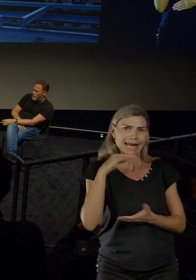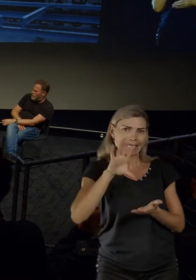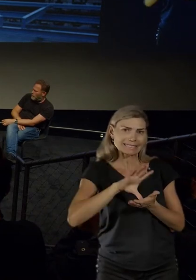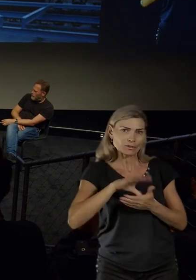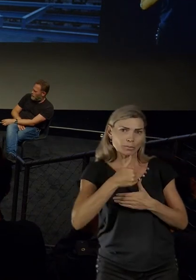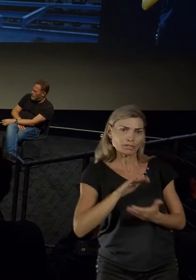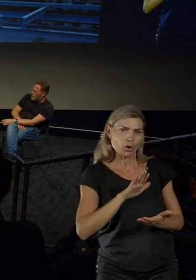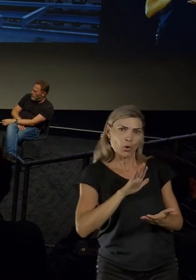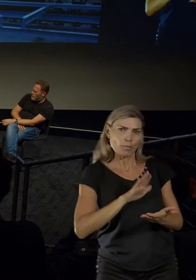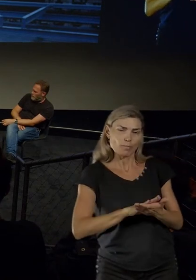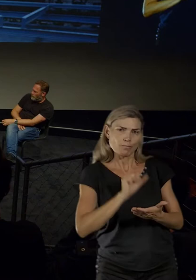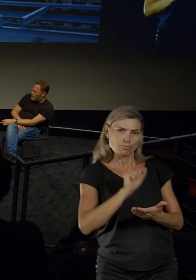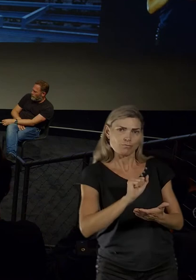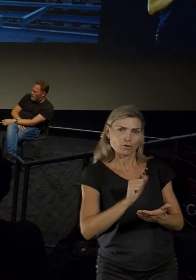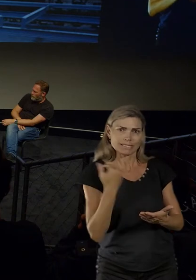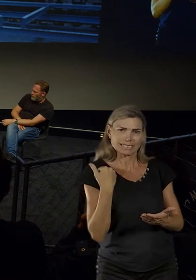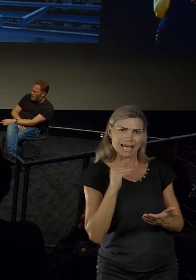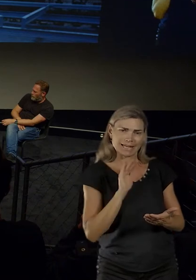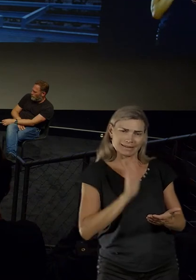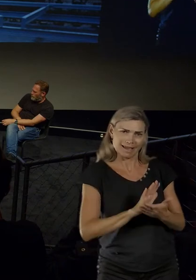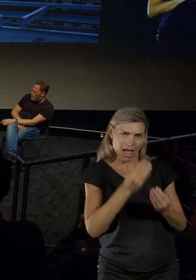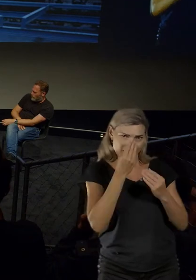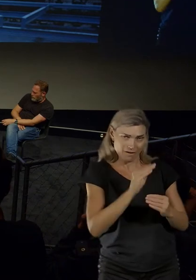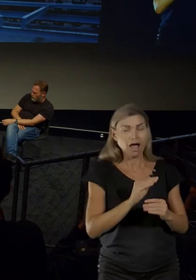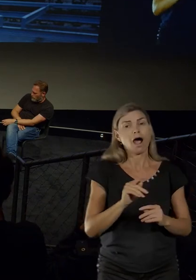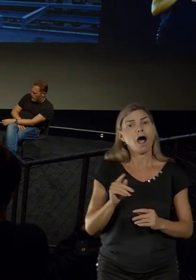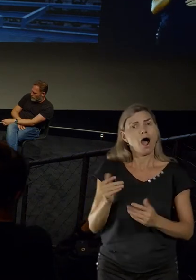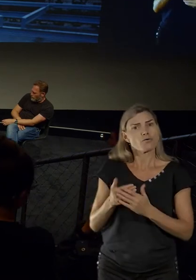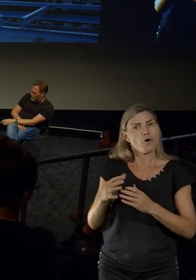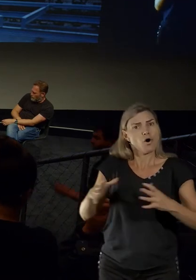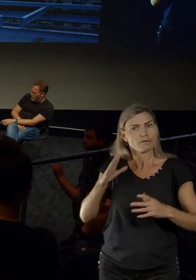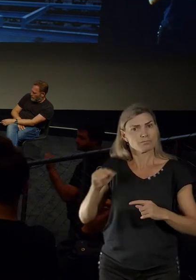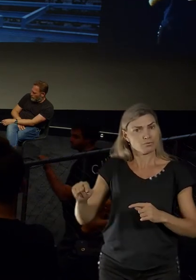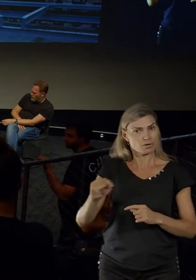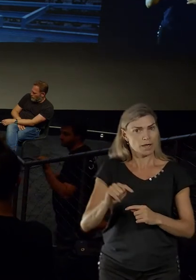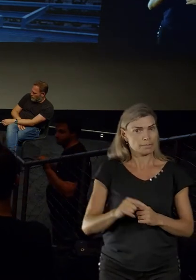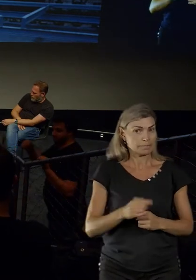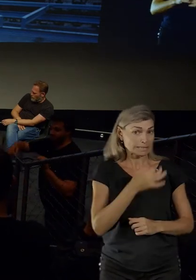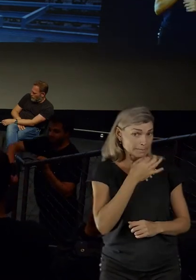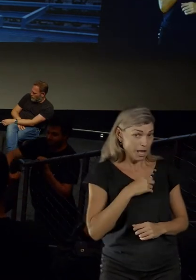Některá města se tím vydali. Pardon. -To byla otázka. -Jo, jo. Jirka začne a já ho zase opravím...